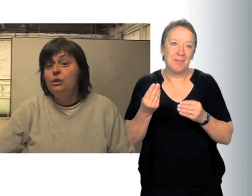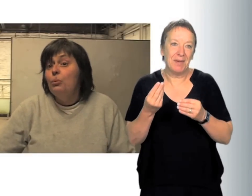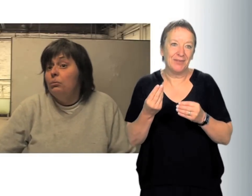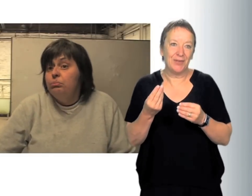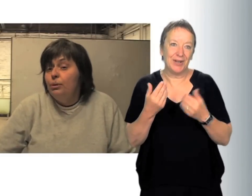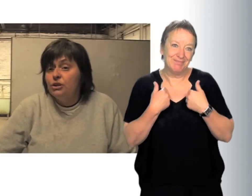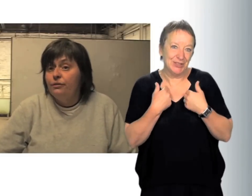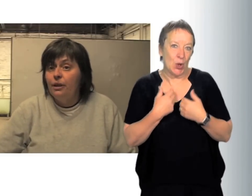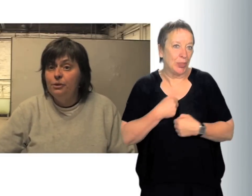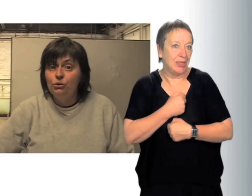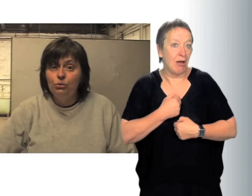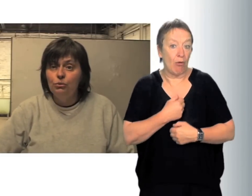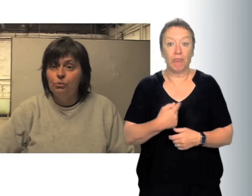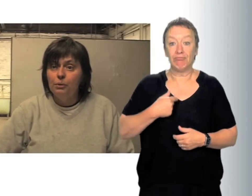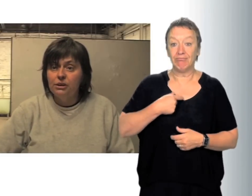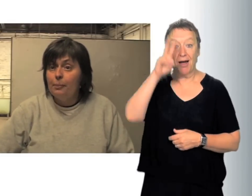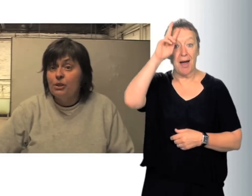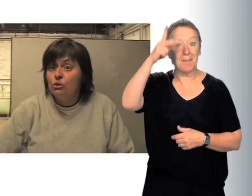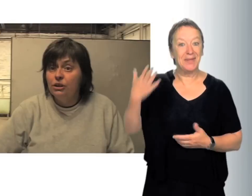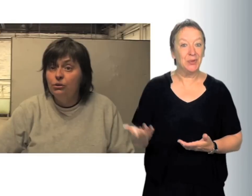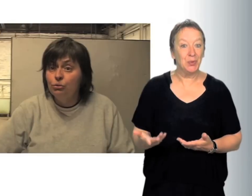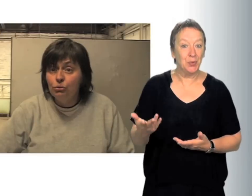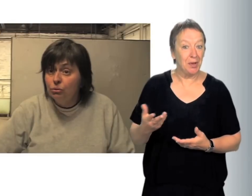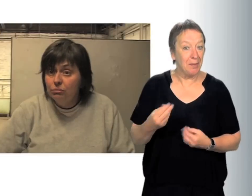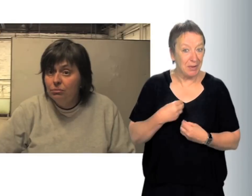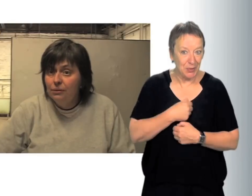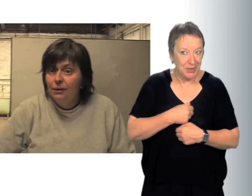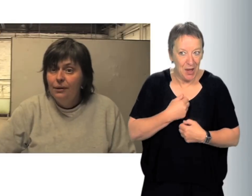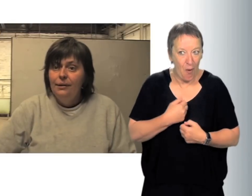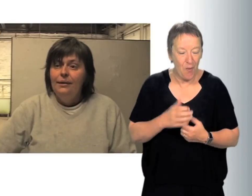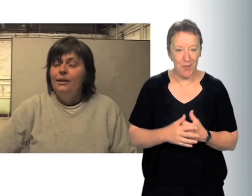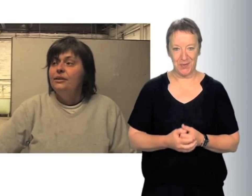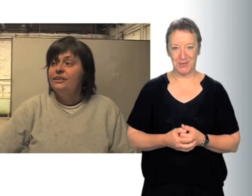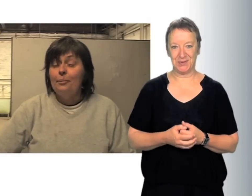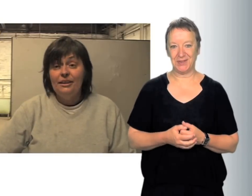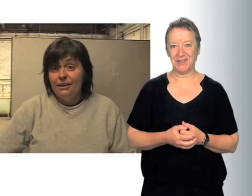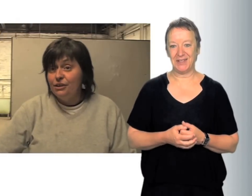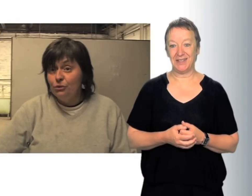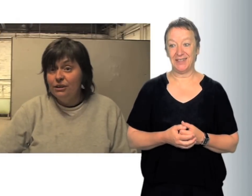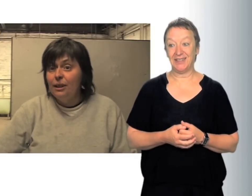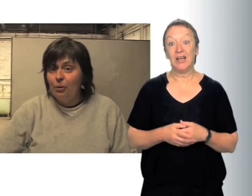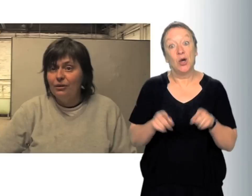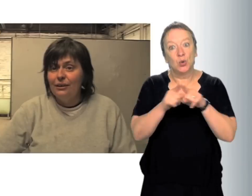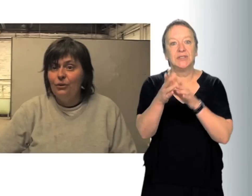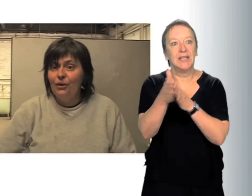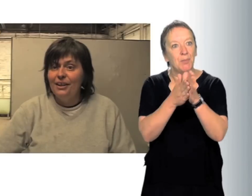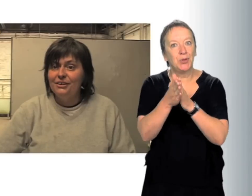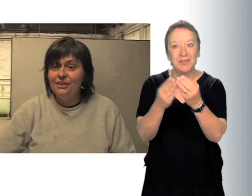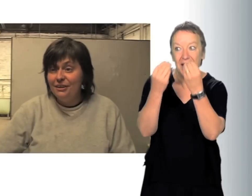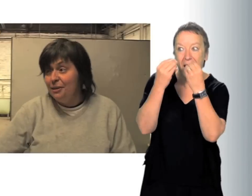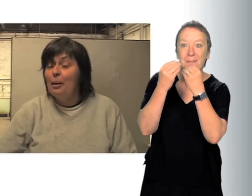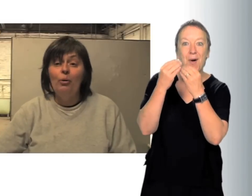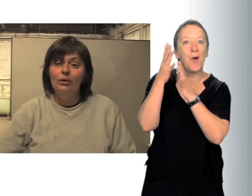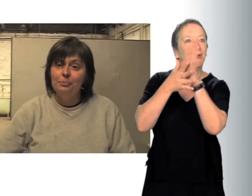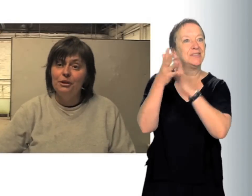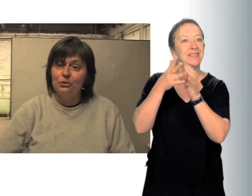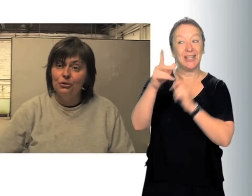Alors que moi, j'avais l'habitude. Donc, ça ne m'a pas choqué du tout. Ca m'intéressait aussi d'apprendre le langage des signes. Il m'apprend des petits trucs.